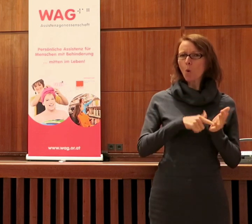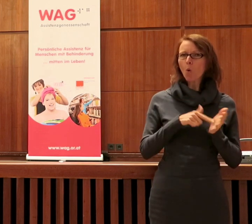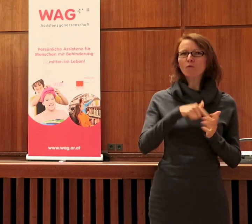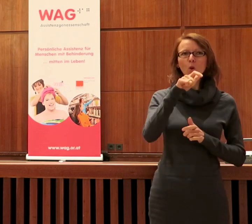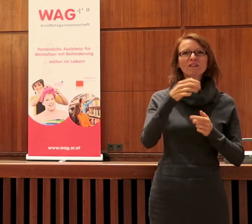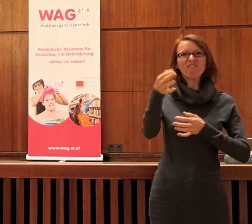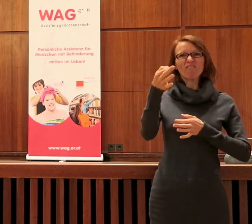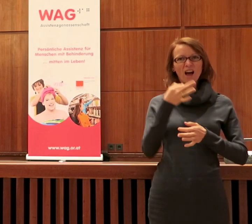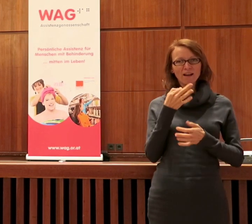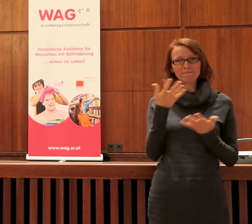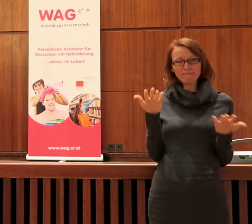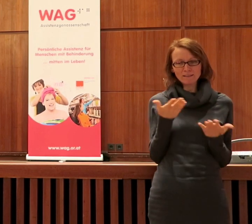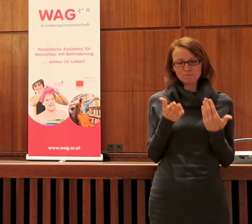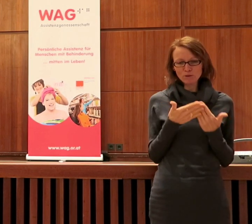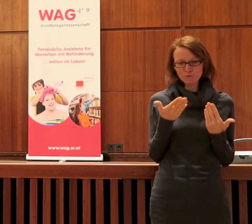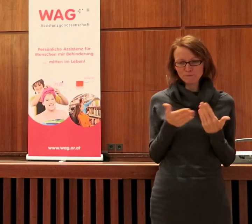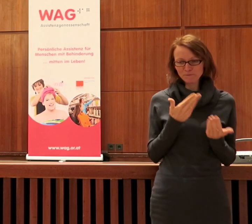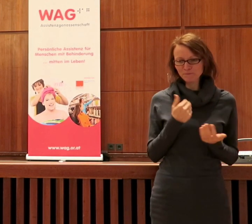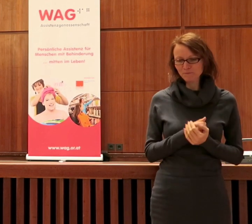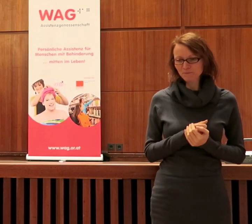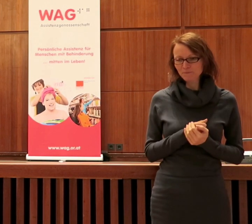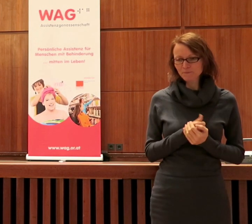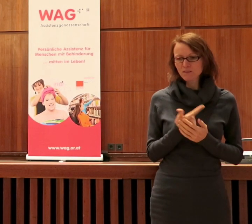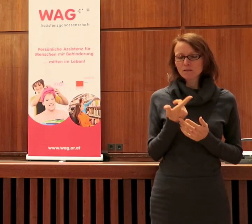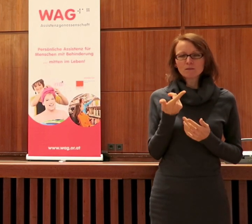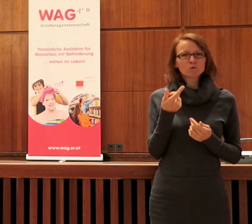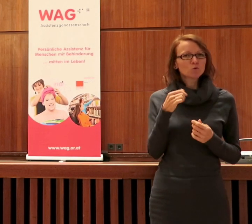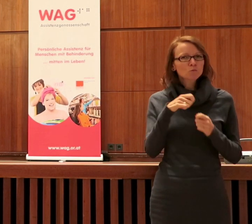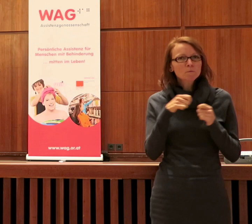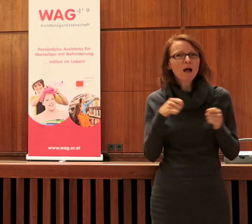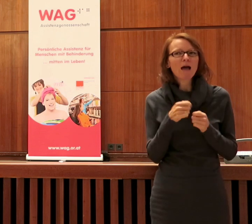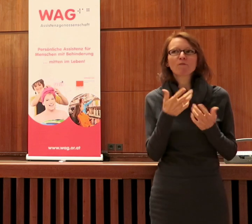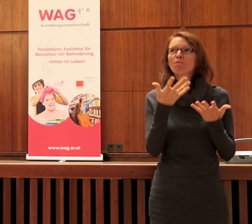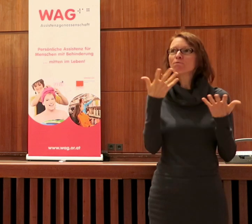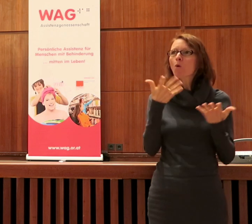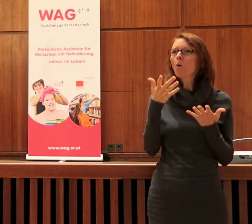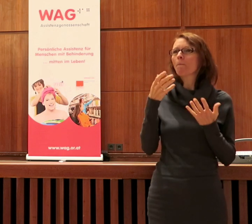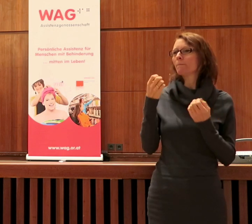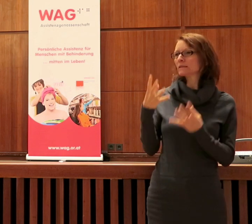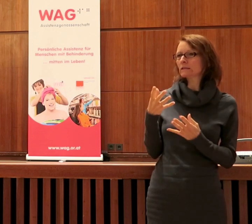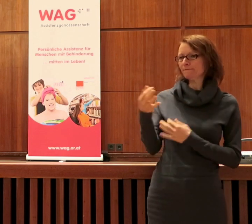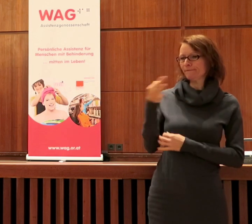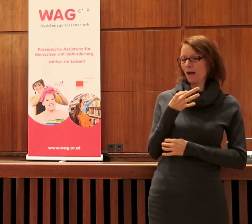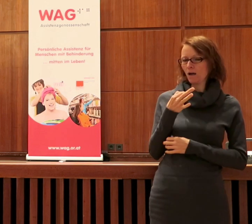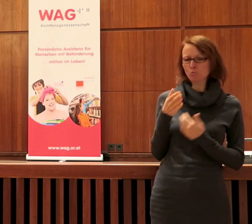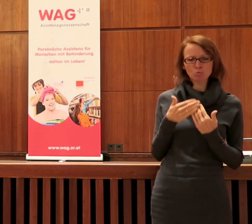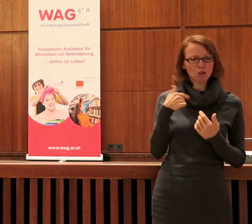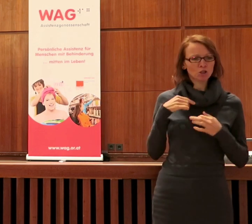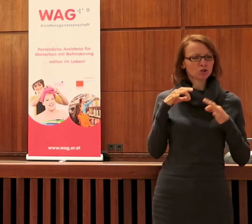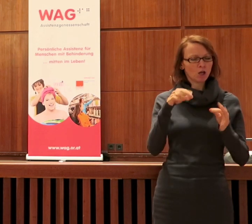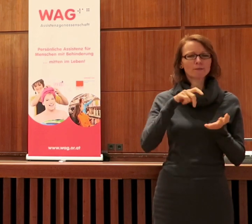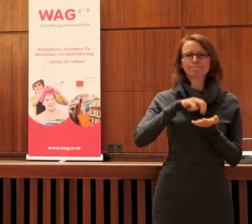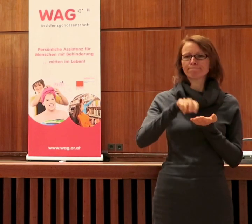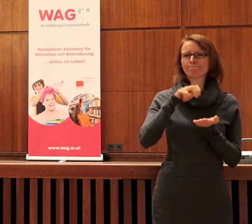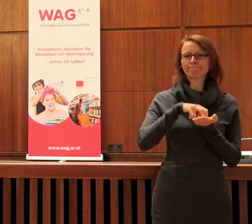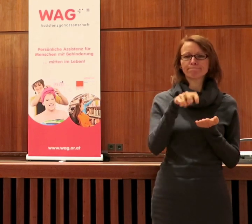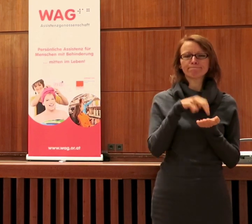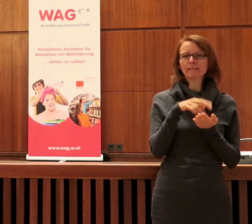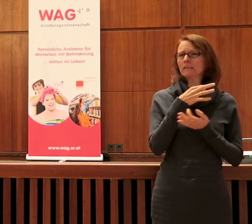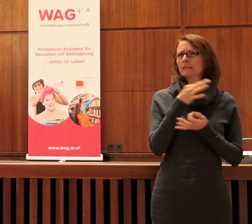Und zwar, Frage... Ich finde das faszinierend, wo man sie immer gestellt kriegt. Ja, es kann mir wirklich passieren: Ich geh grad so auf der Straße, nichts Böses ahnend.